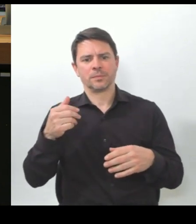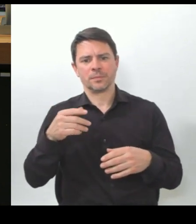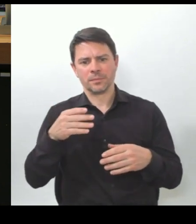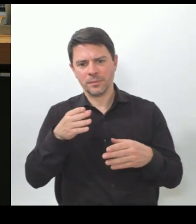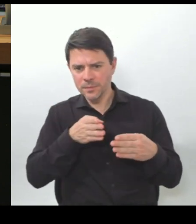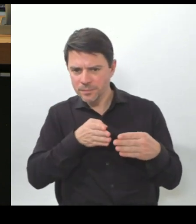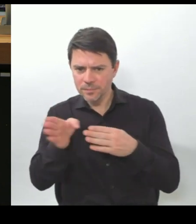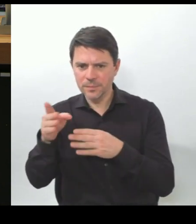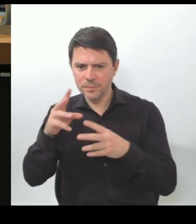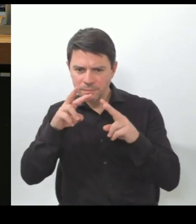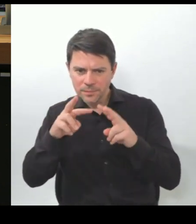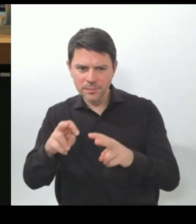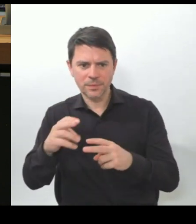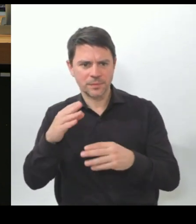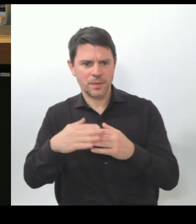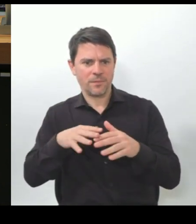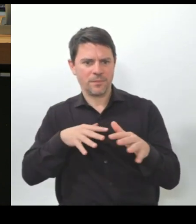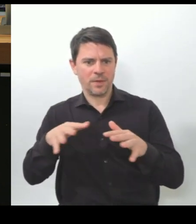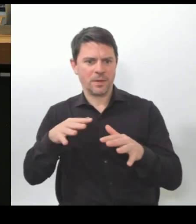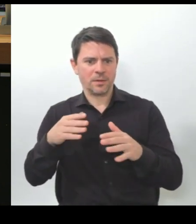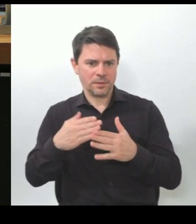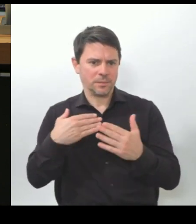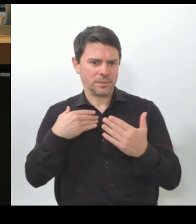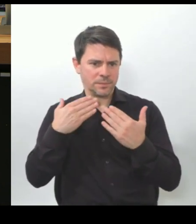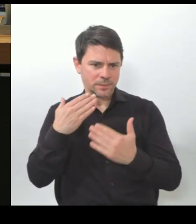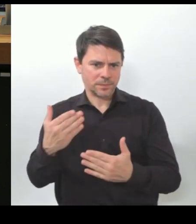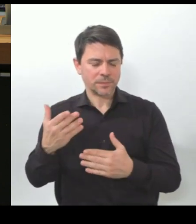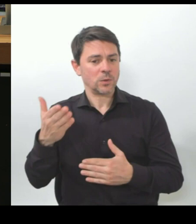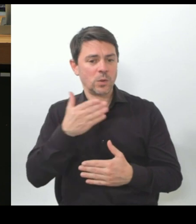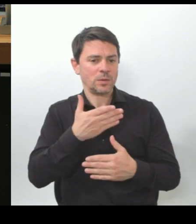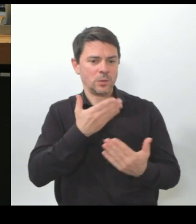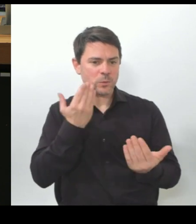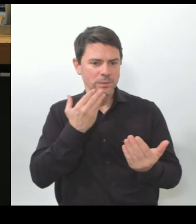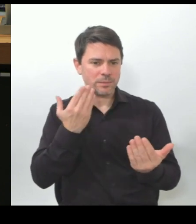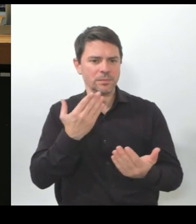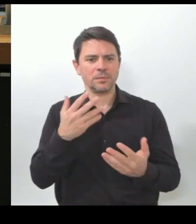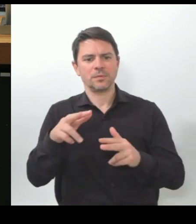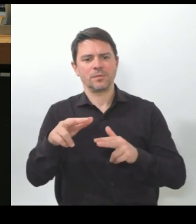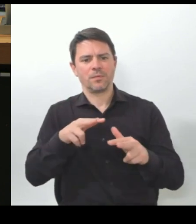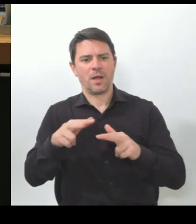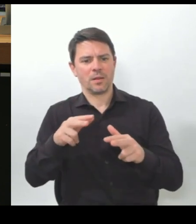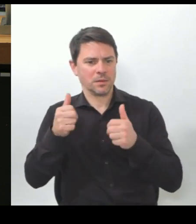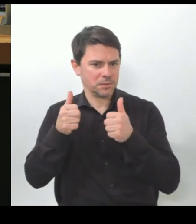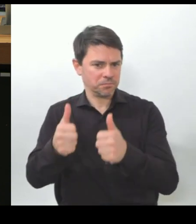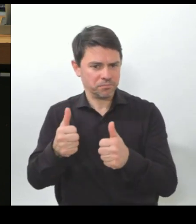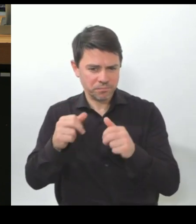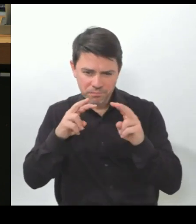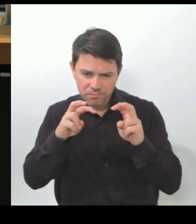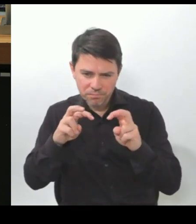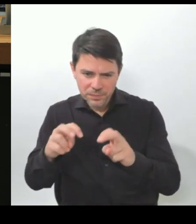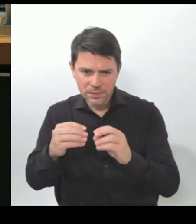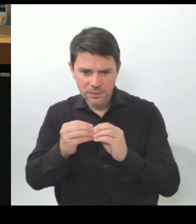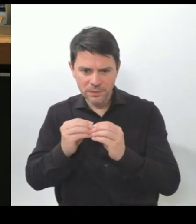auch Danke sagen, dass wir diese Schienen TVO von Anfang an in dieser Koalition so ernsthaft angehen. Meine Damen und Herren!(Beifall)(Zwischenru)